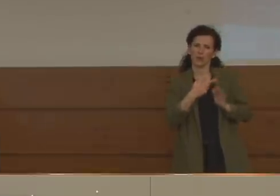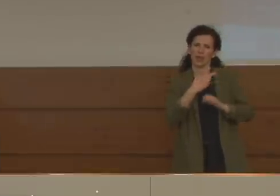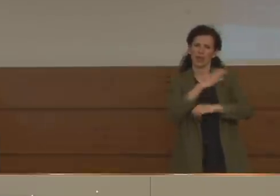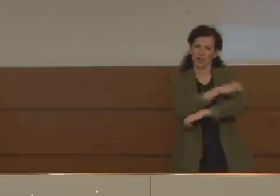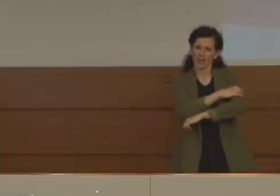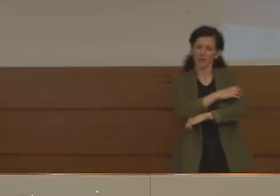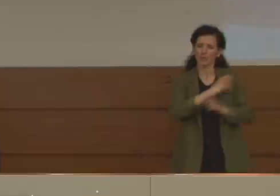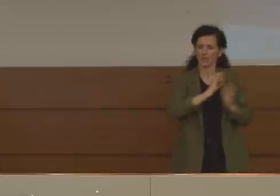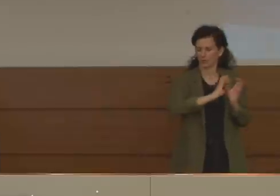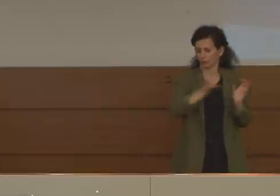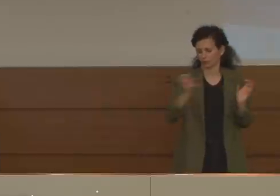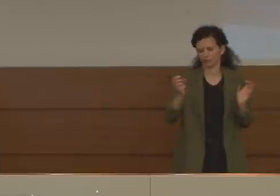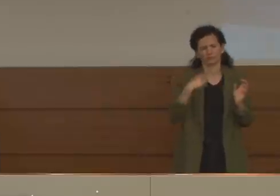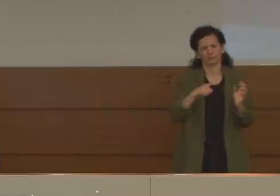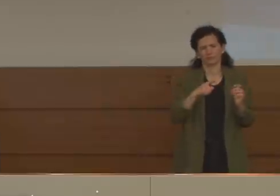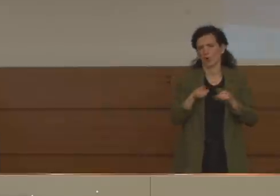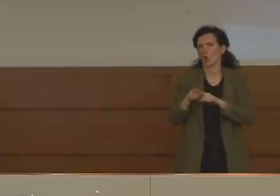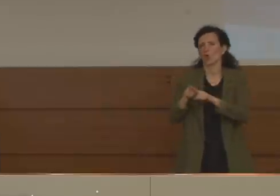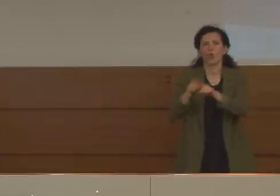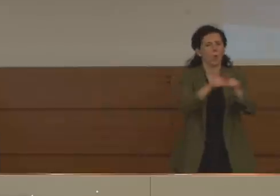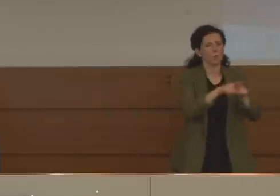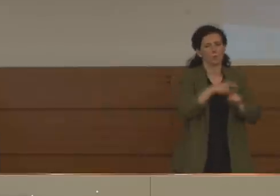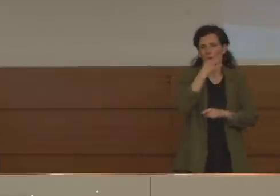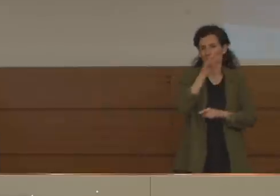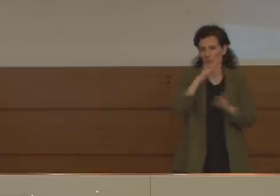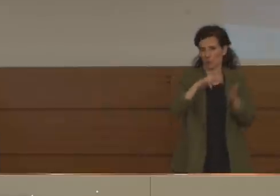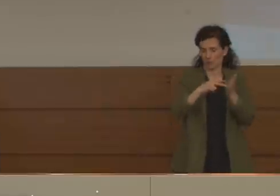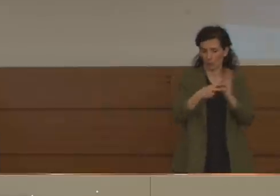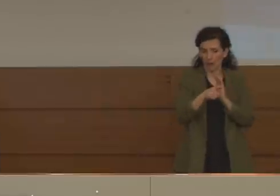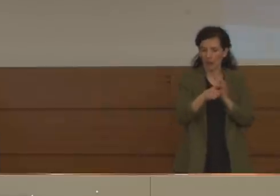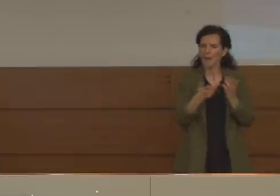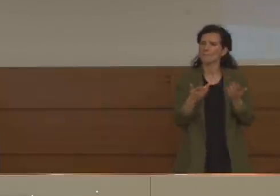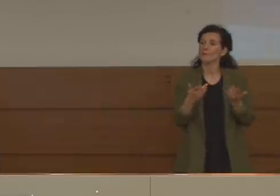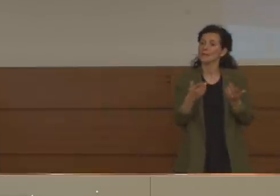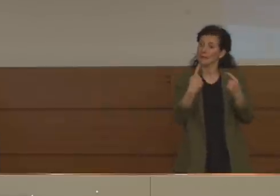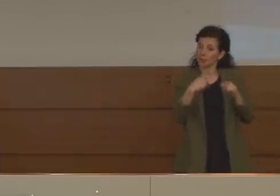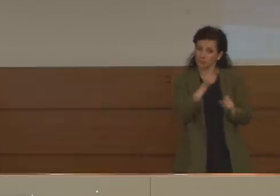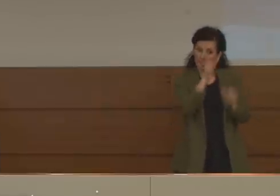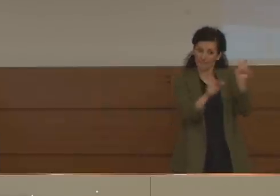Siamo certi che siano queste a rendere più fragili, più esposti poi le persone